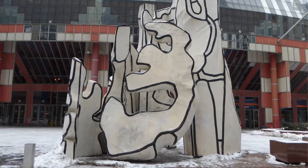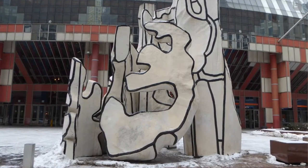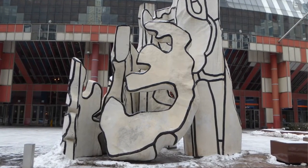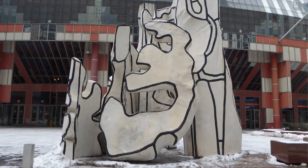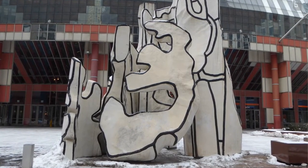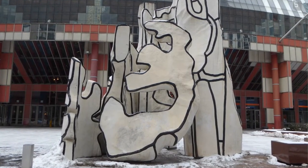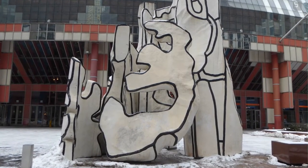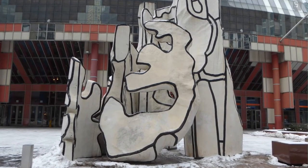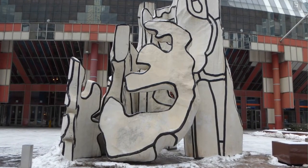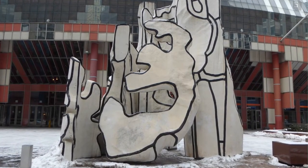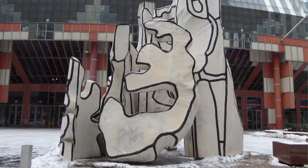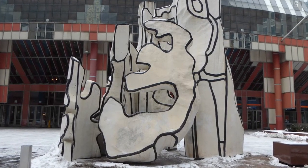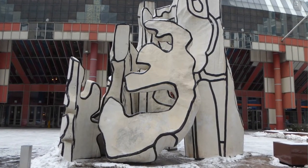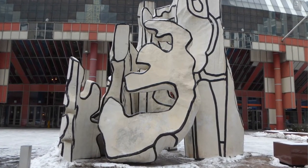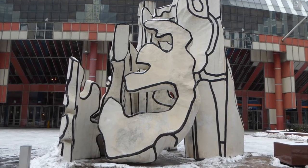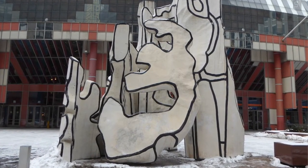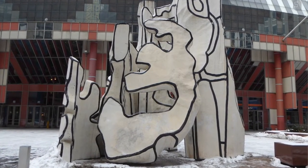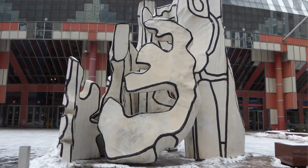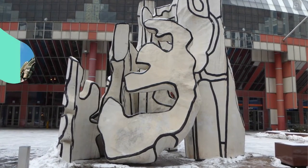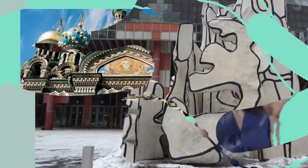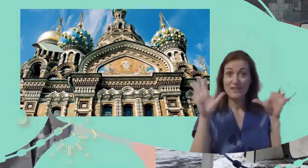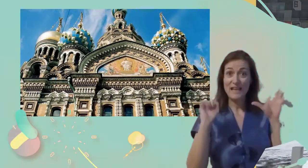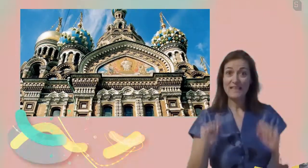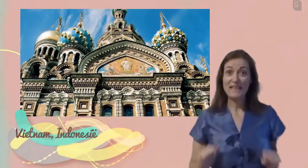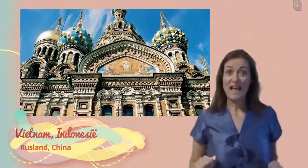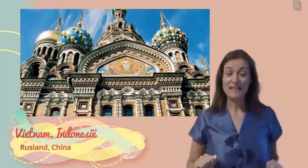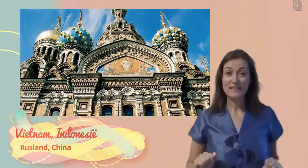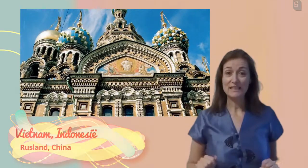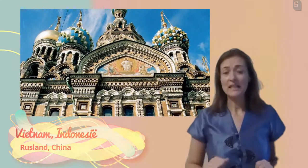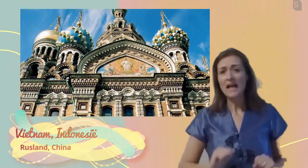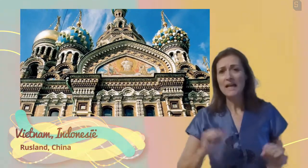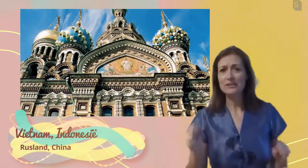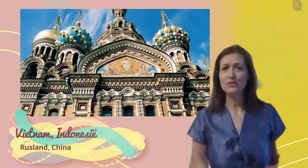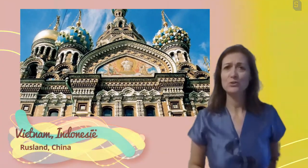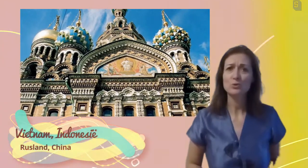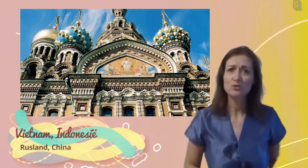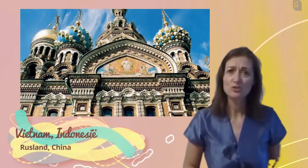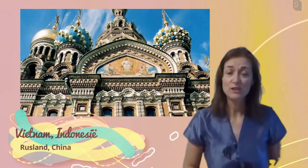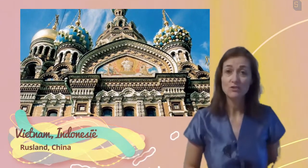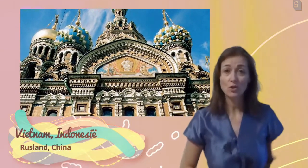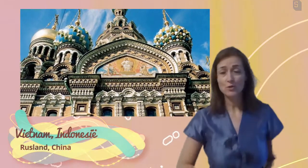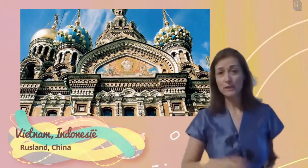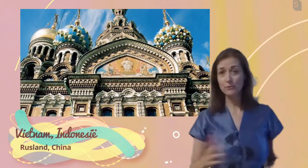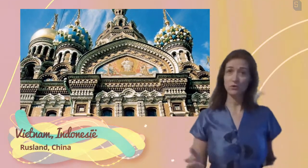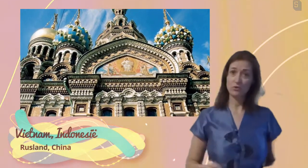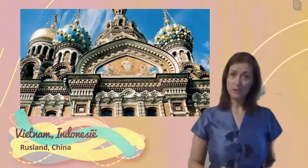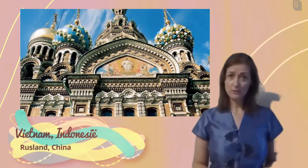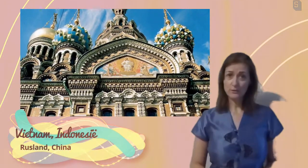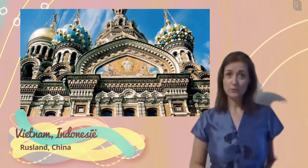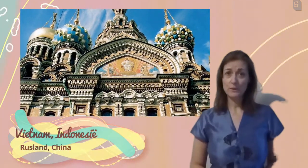laatste werelddeel dat vandaag niet filmpje bespreken we zijn in azië azië is natuurlijk ontzettend groot hebt ontzettend veel te bieden